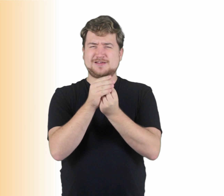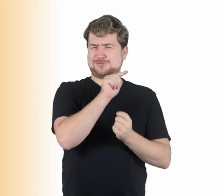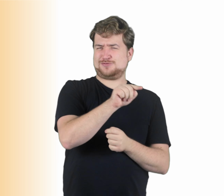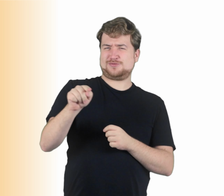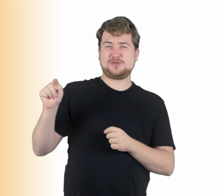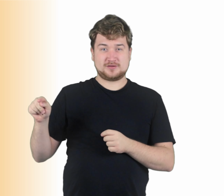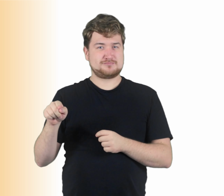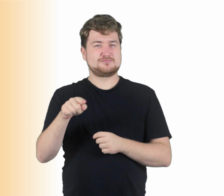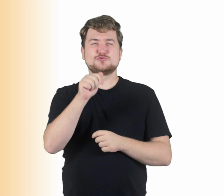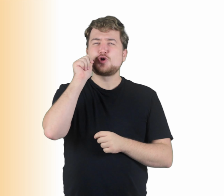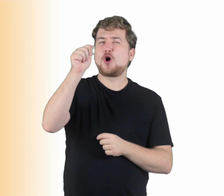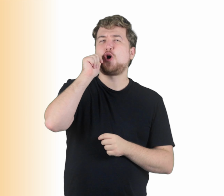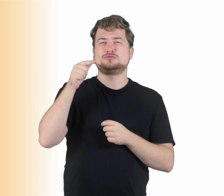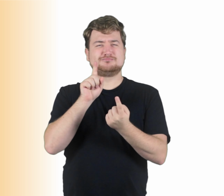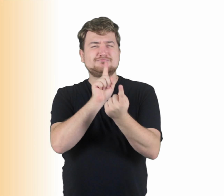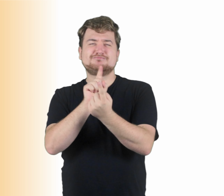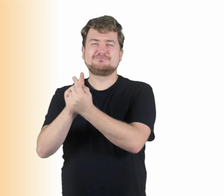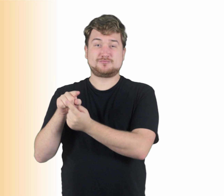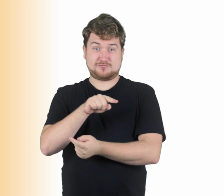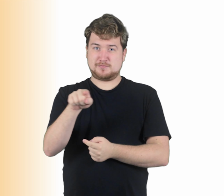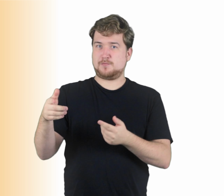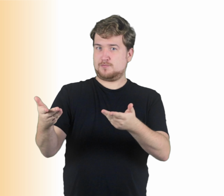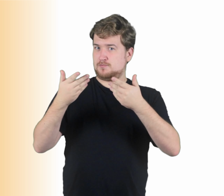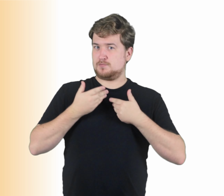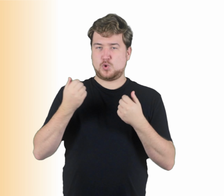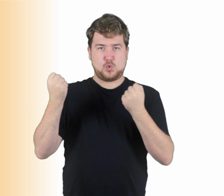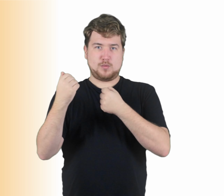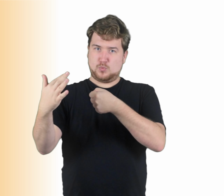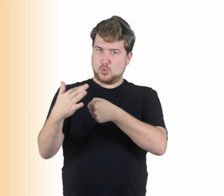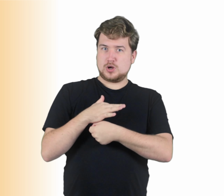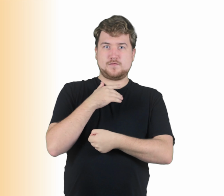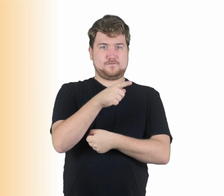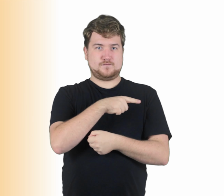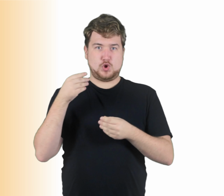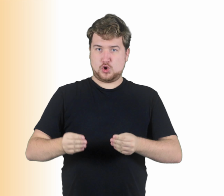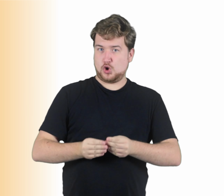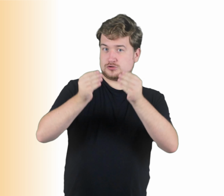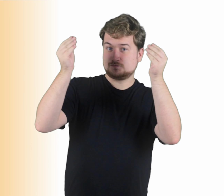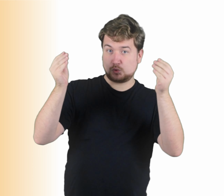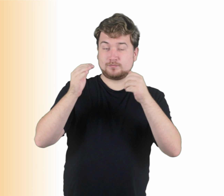wszystko, z czym się spotykamy na co dzień.